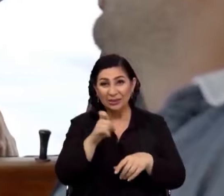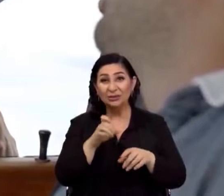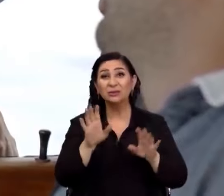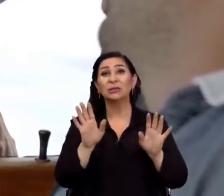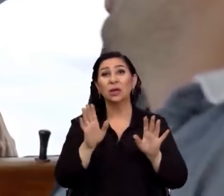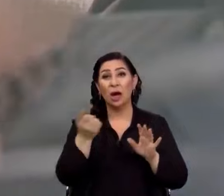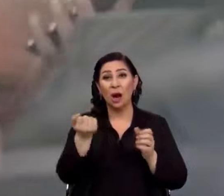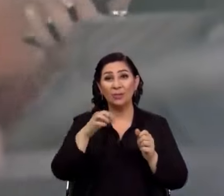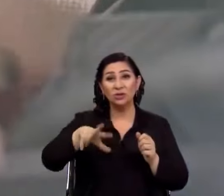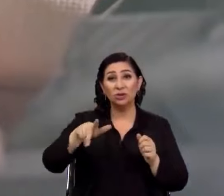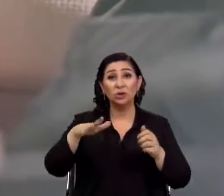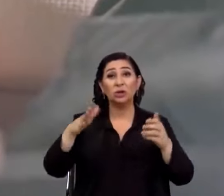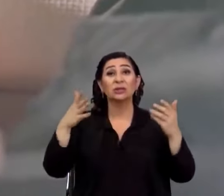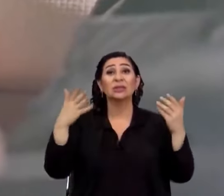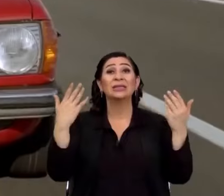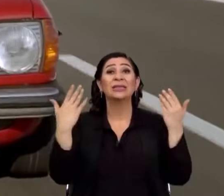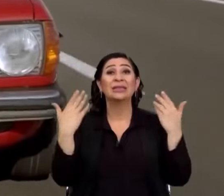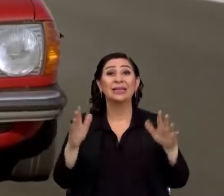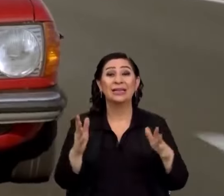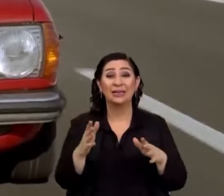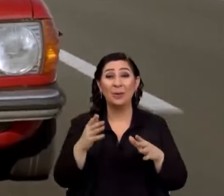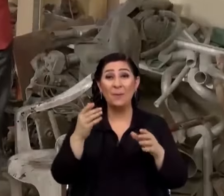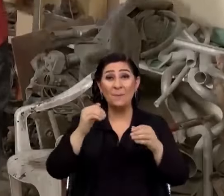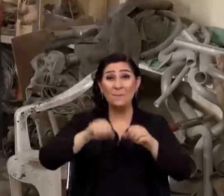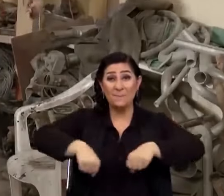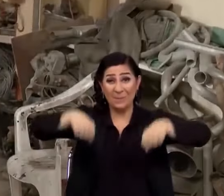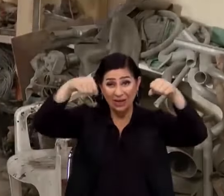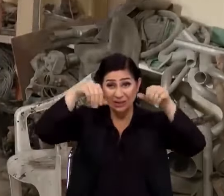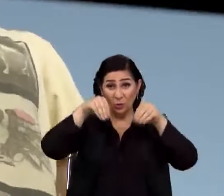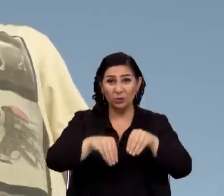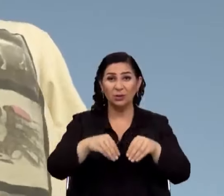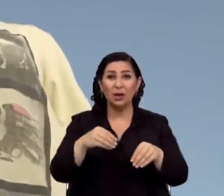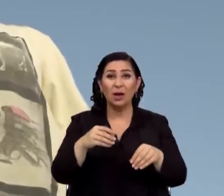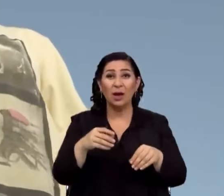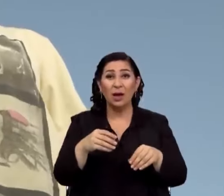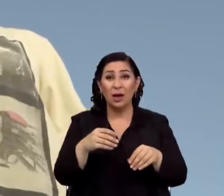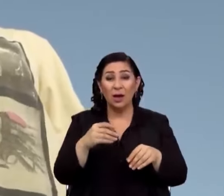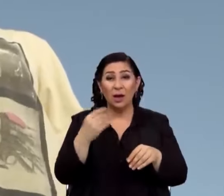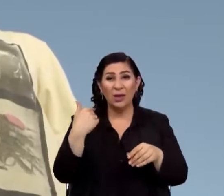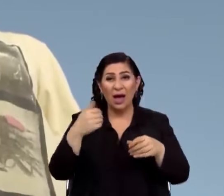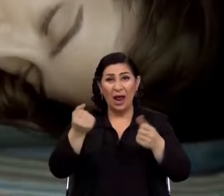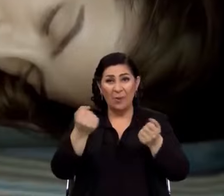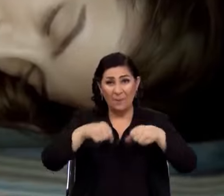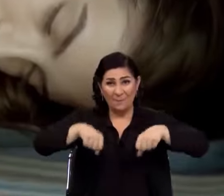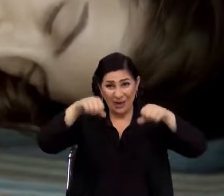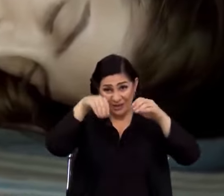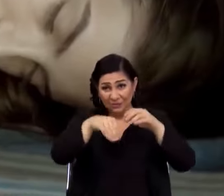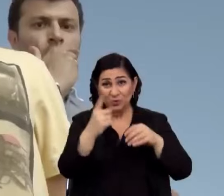çalıntı o zaman bagaja koymuşlar ya bagaja koydunuz E biz arabanın bagajında bir şey